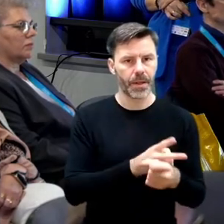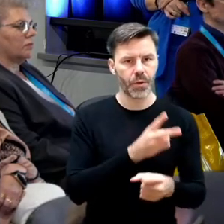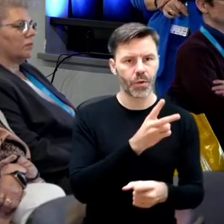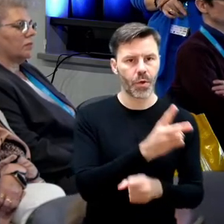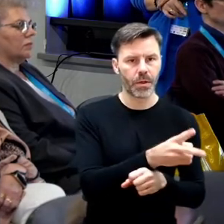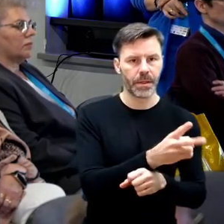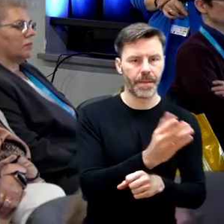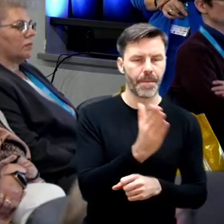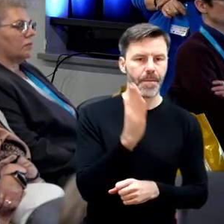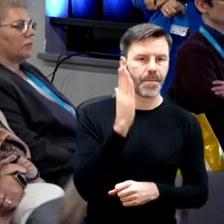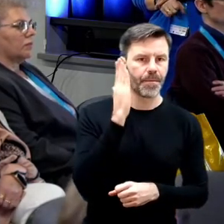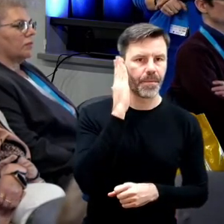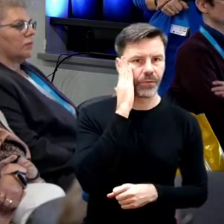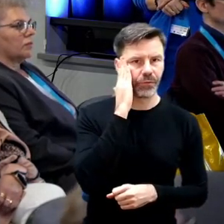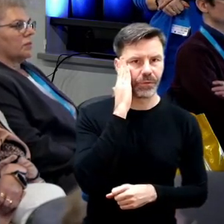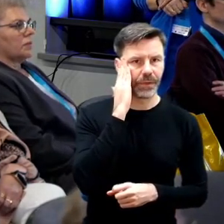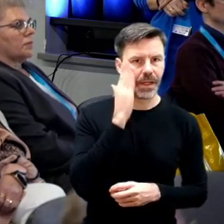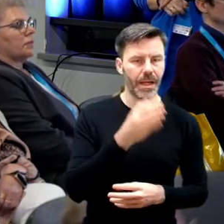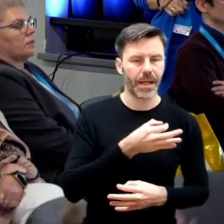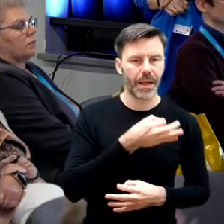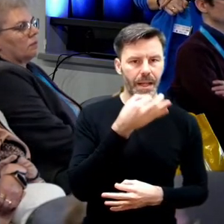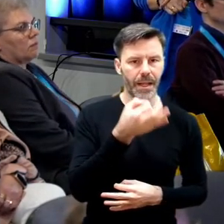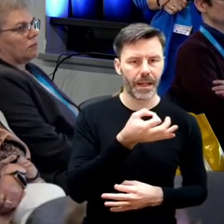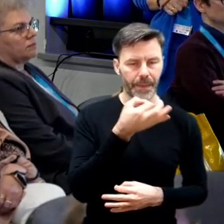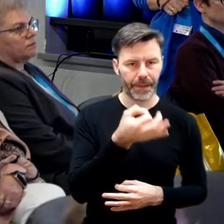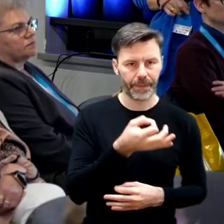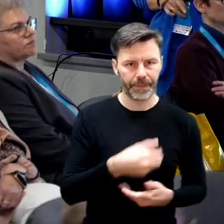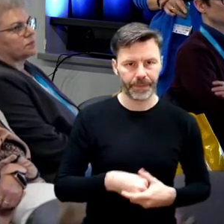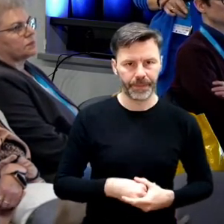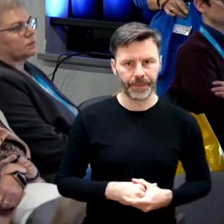właśnie poza tym paradygmatem własnościowym, że tak powiem,